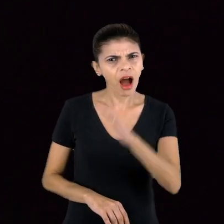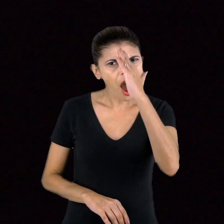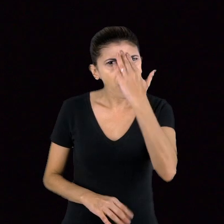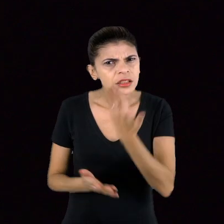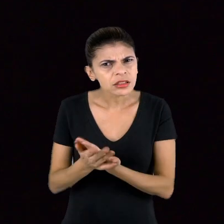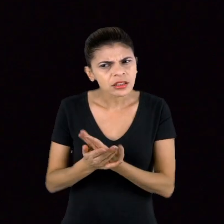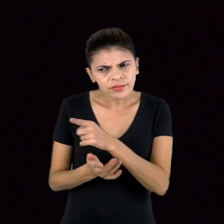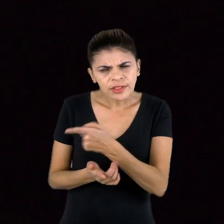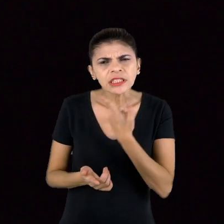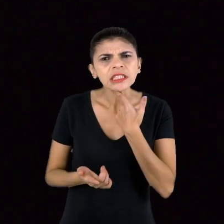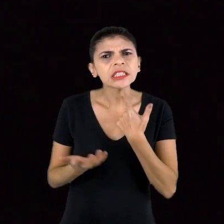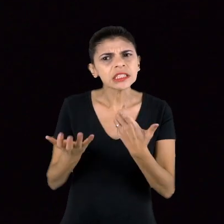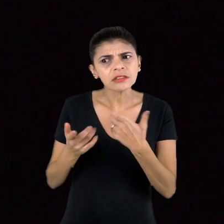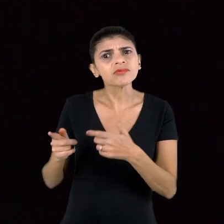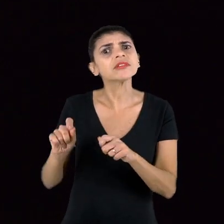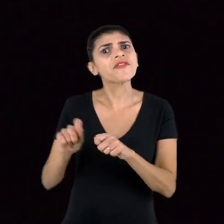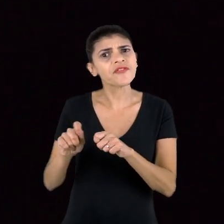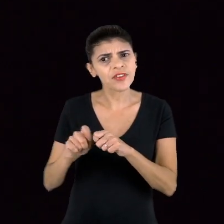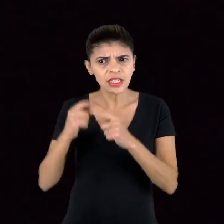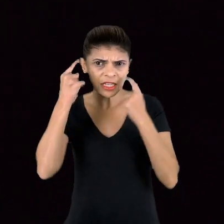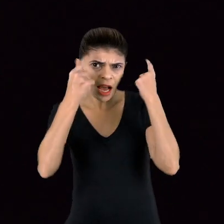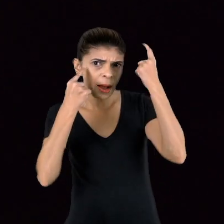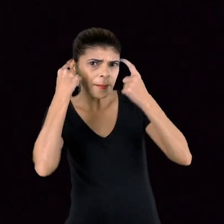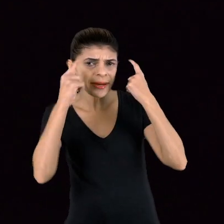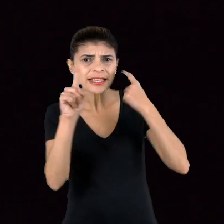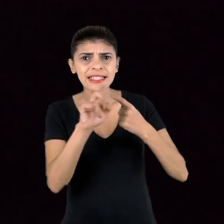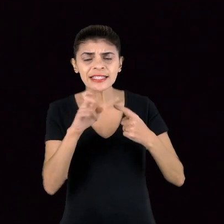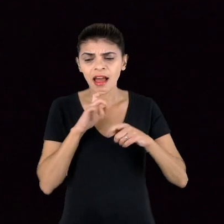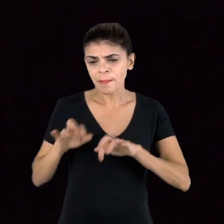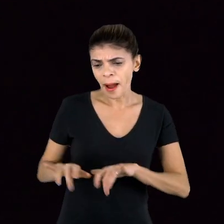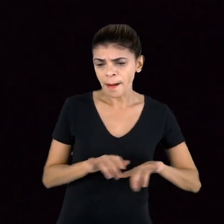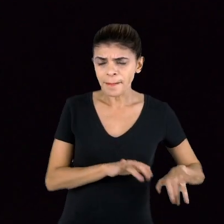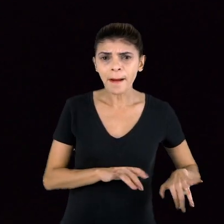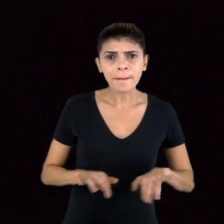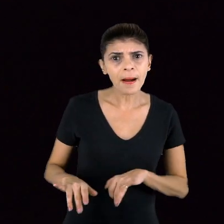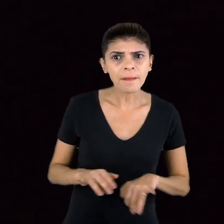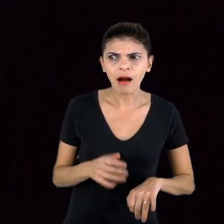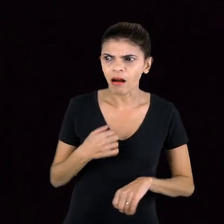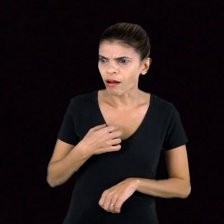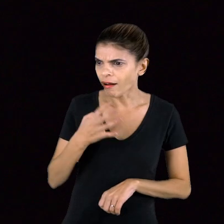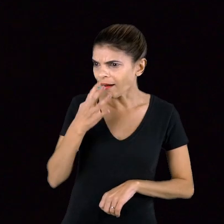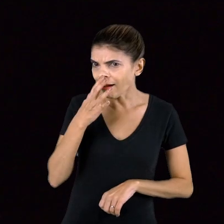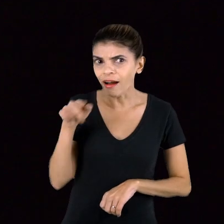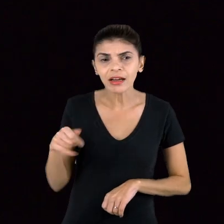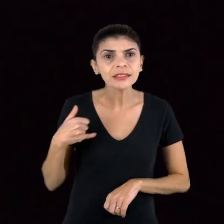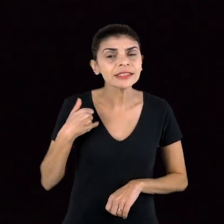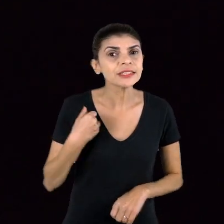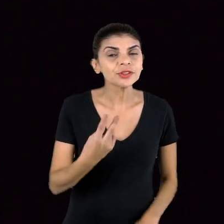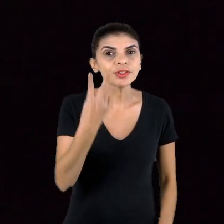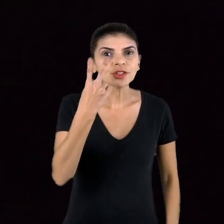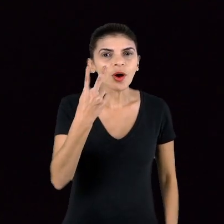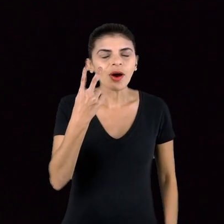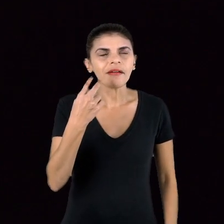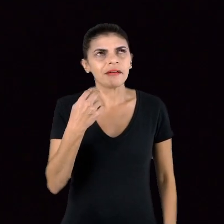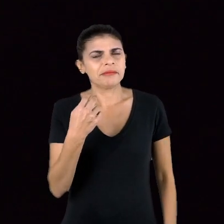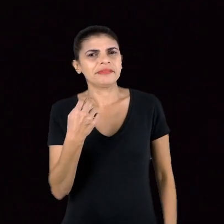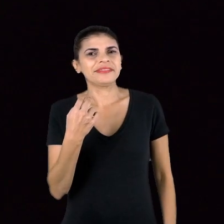você tocou 'Cabeleira do Zezé' com acompanhamento!" [ Risos ] Aí, fica aquela coisa: